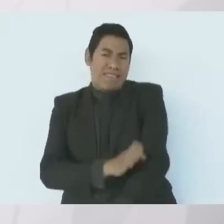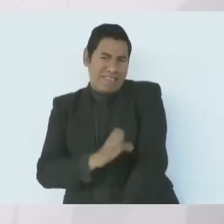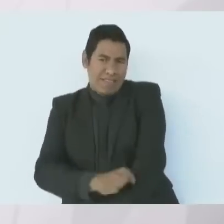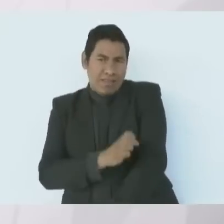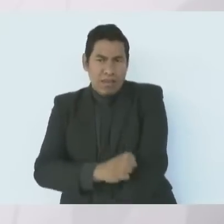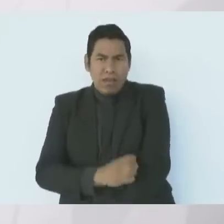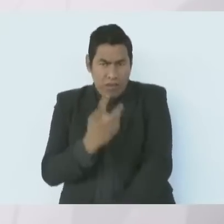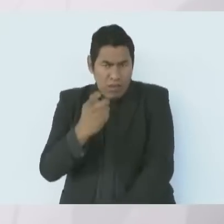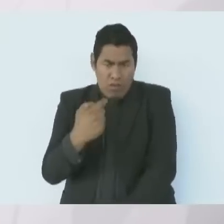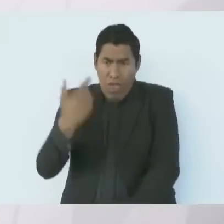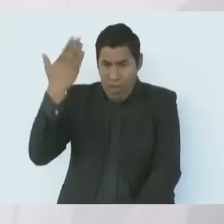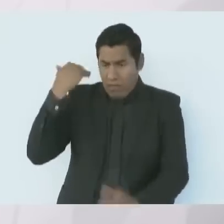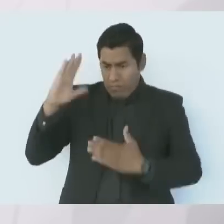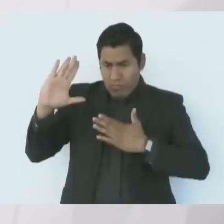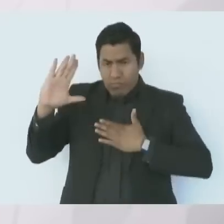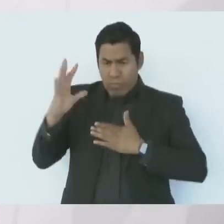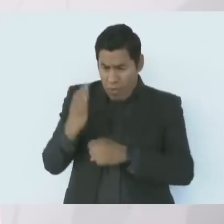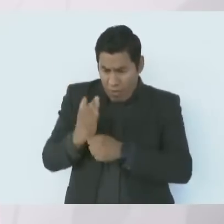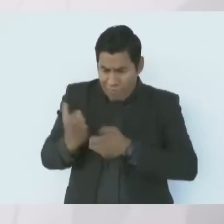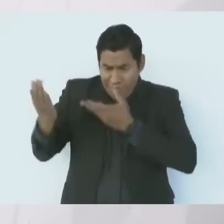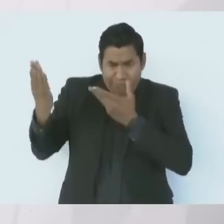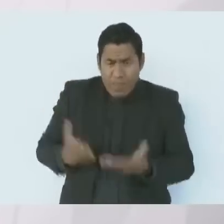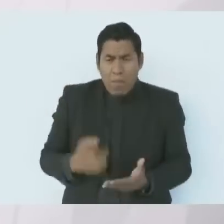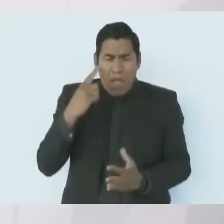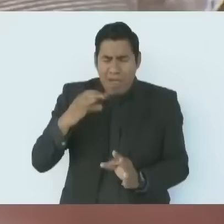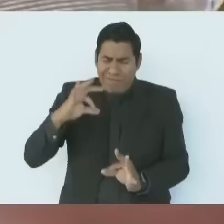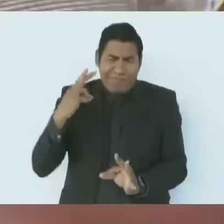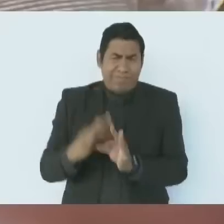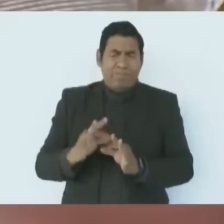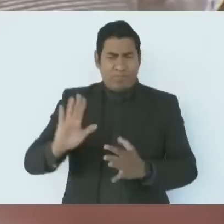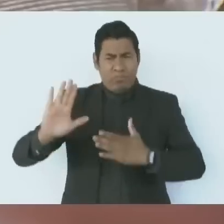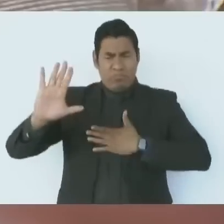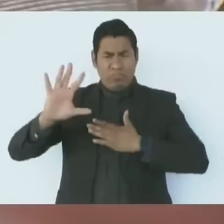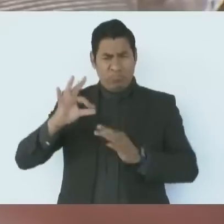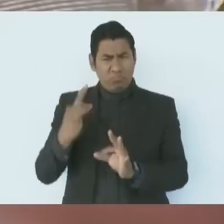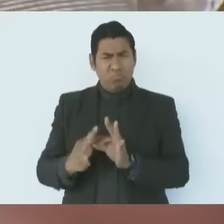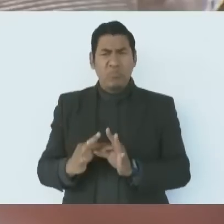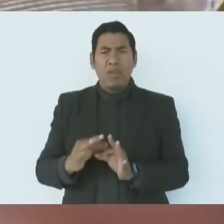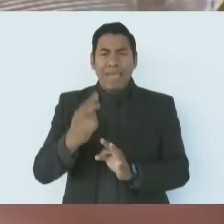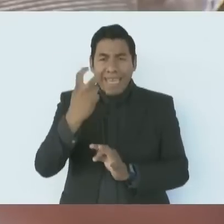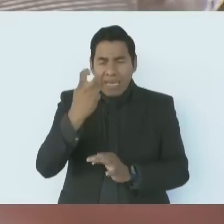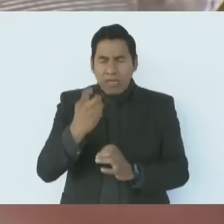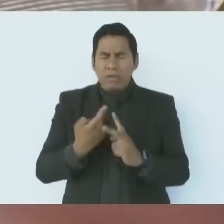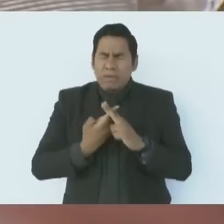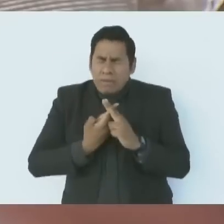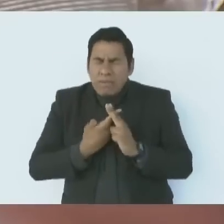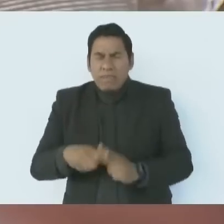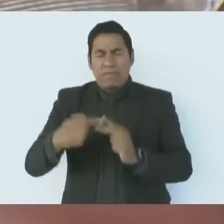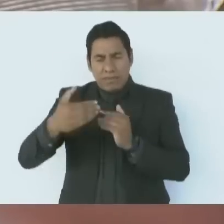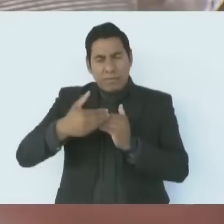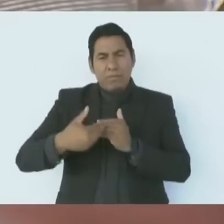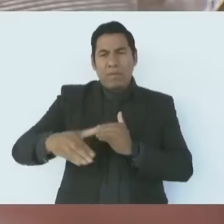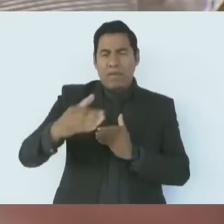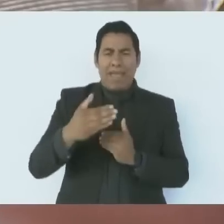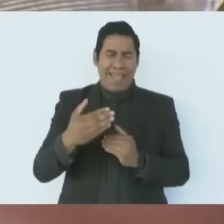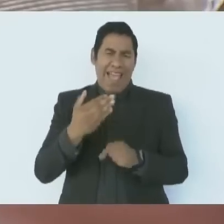engalanados con que esa esa Esa primera esta este arranque lo va a hacer la presidenta la doctora